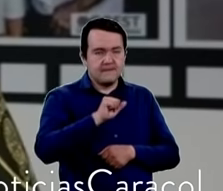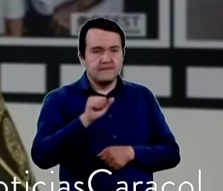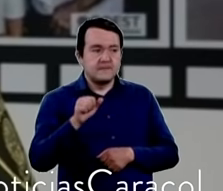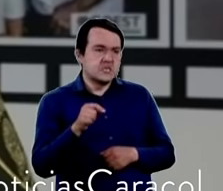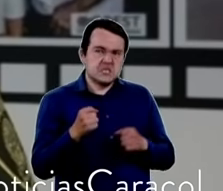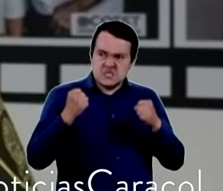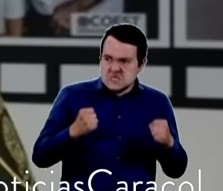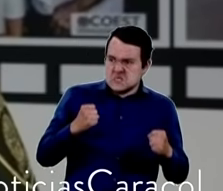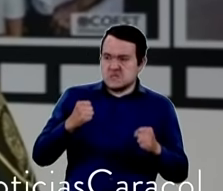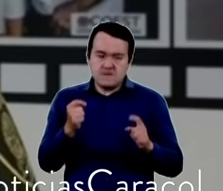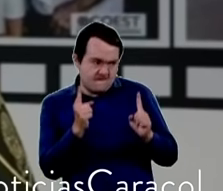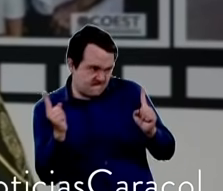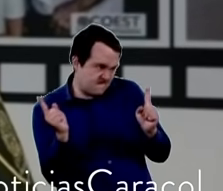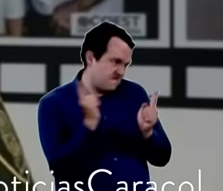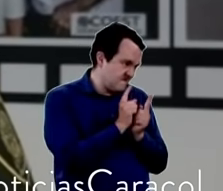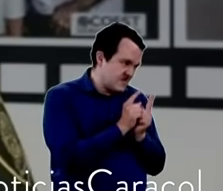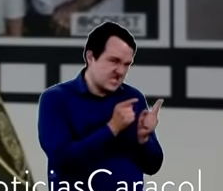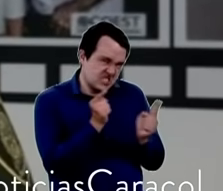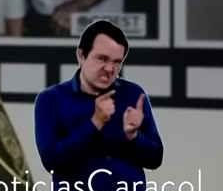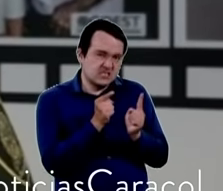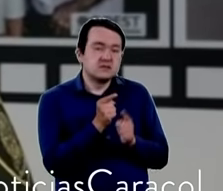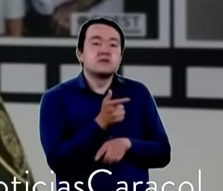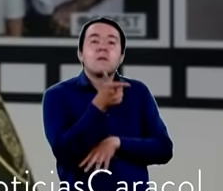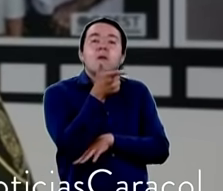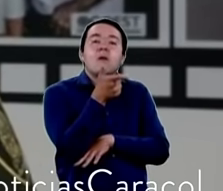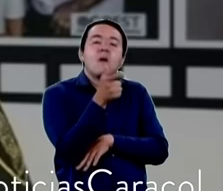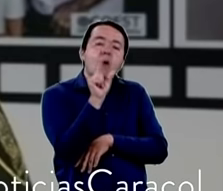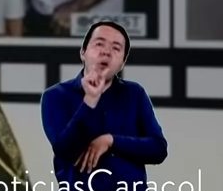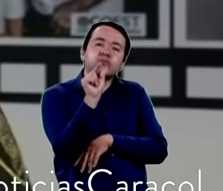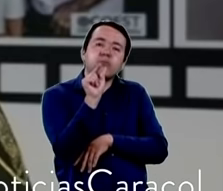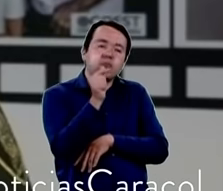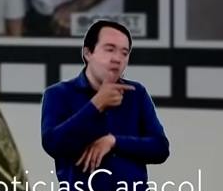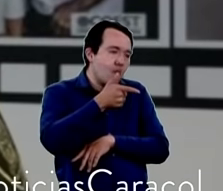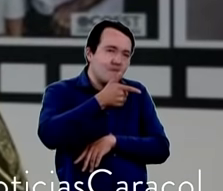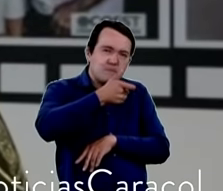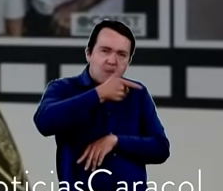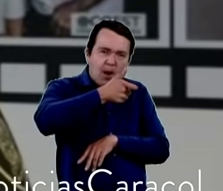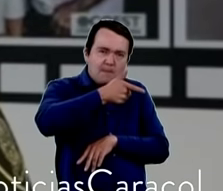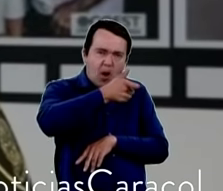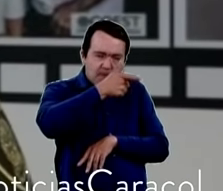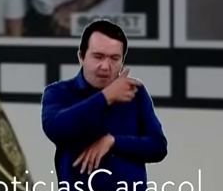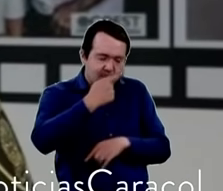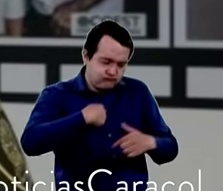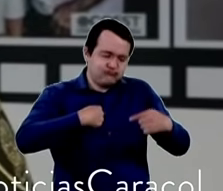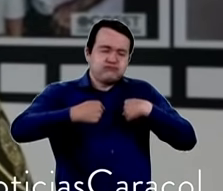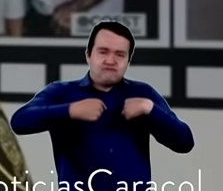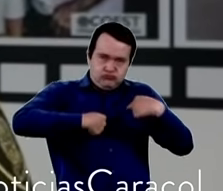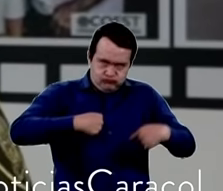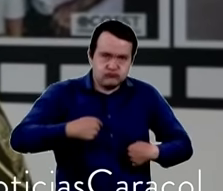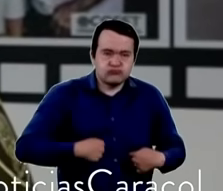Cali con ciudadana extranjera y fue víctima de un intento de